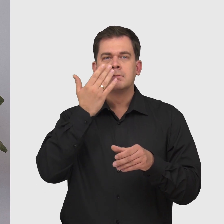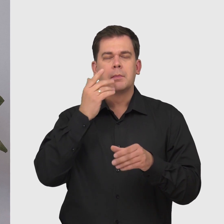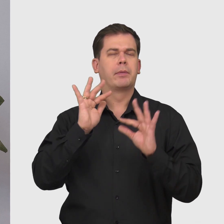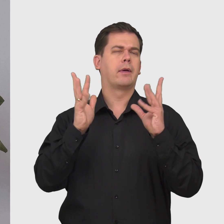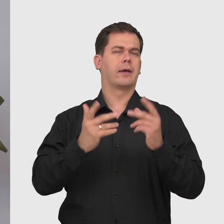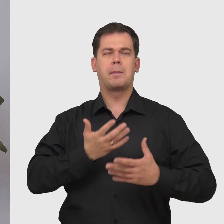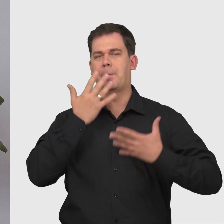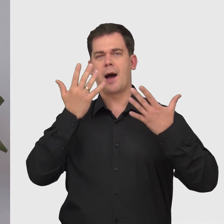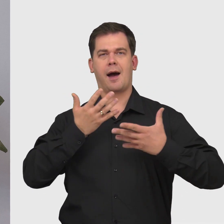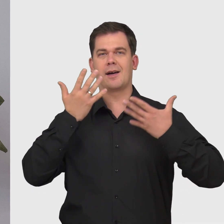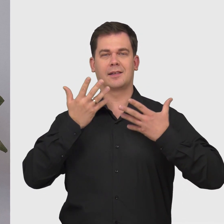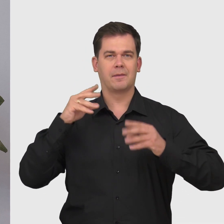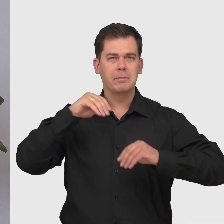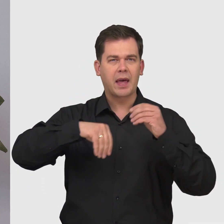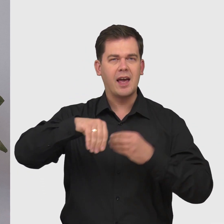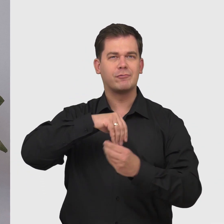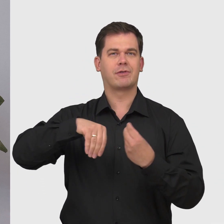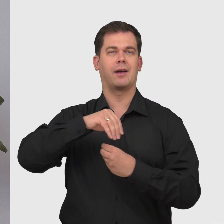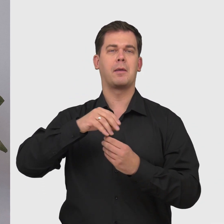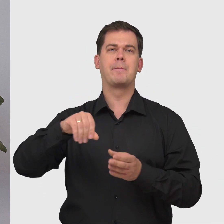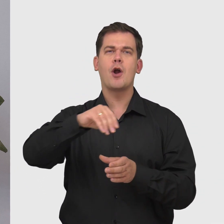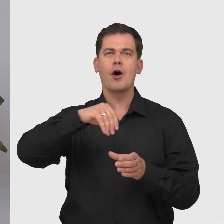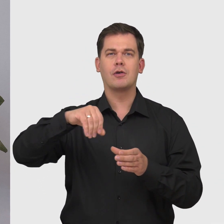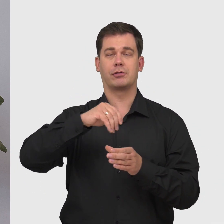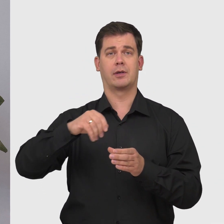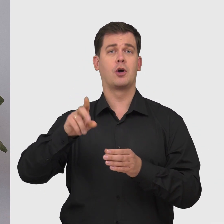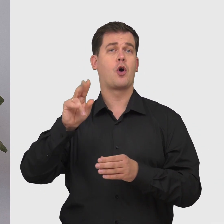przygotowane z aromatycznych substancji, proszków roślinnych,